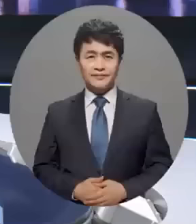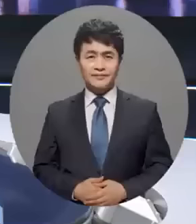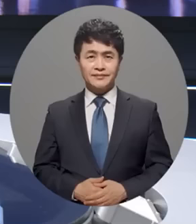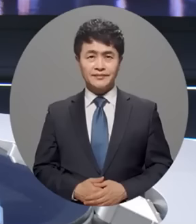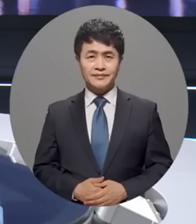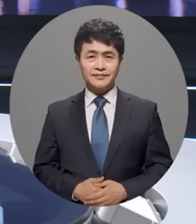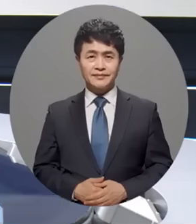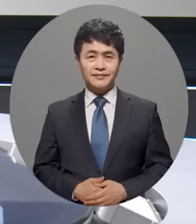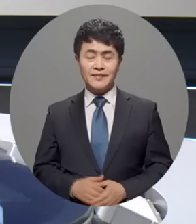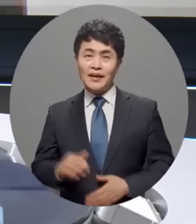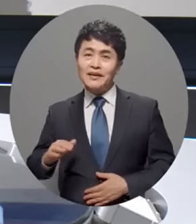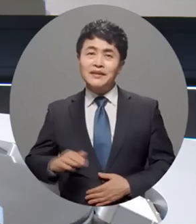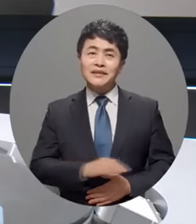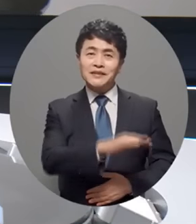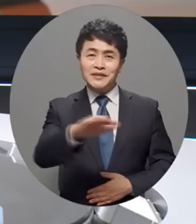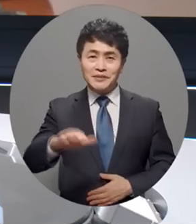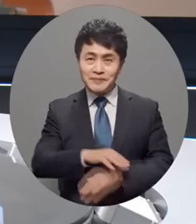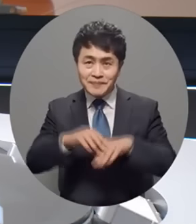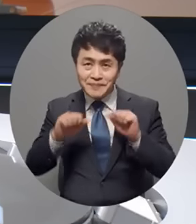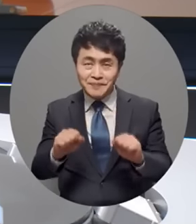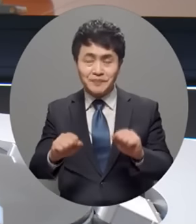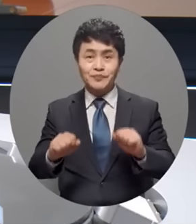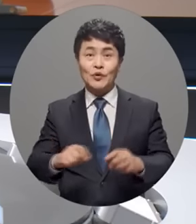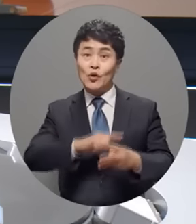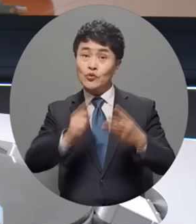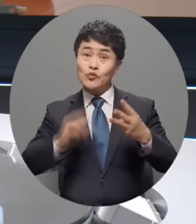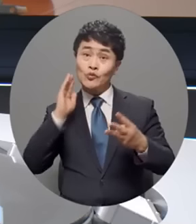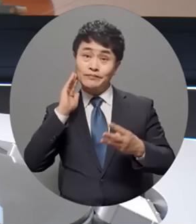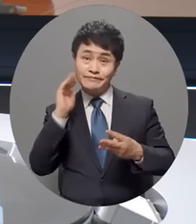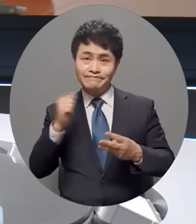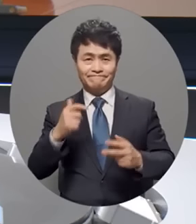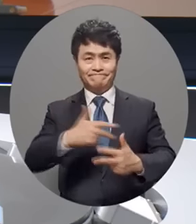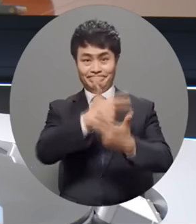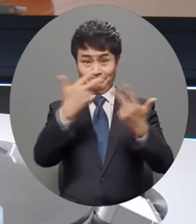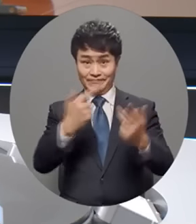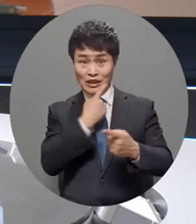(앵커) 여러분, 안녕하십니까?